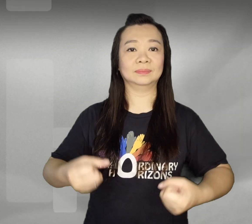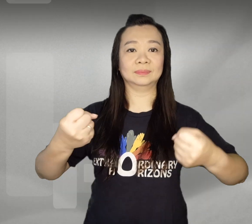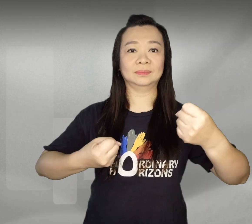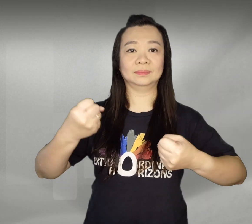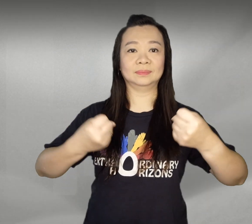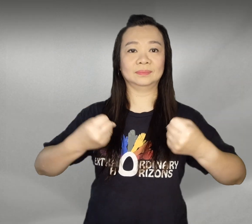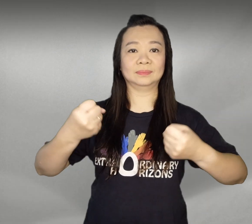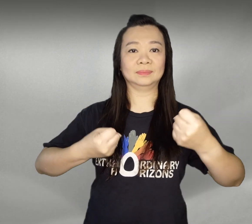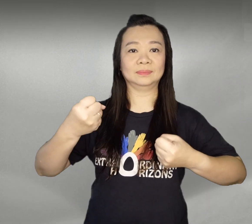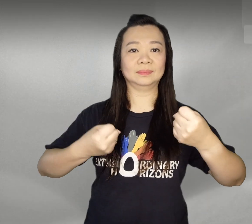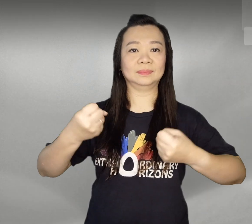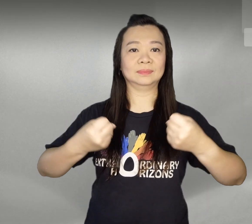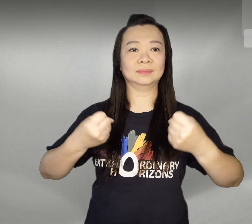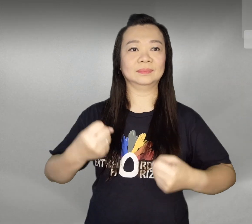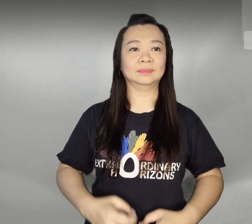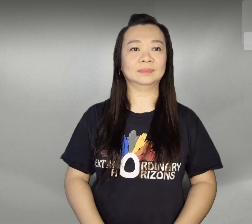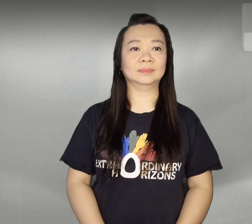CAR (VAR. 1), drive, transportation, vehicle